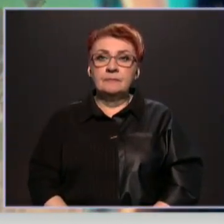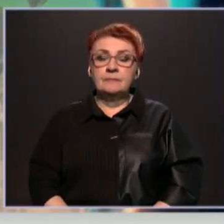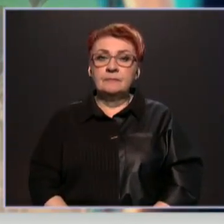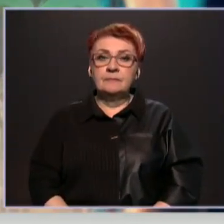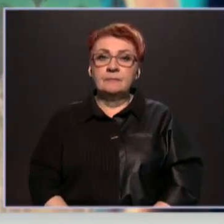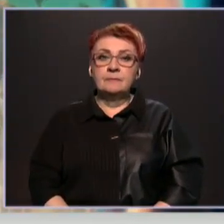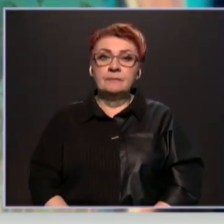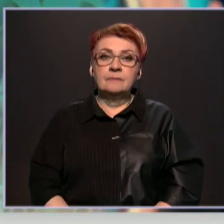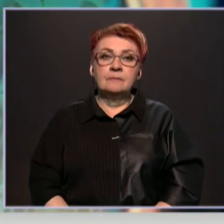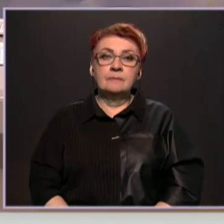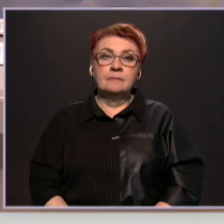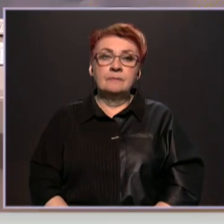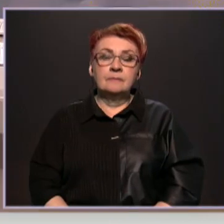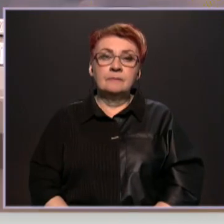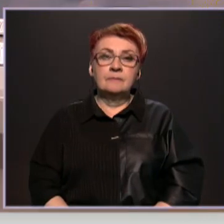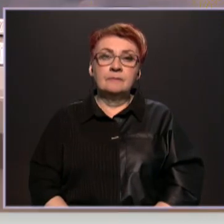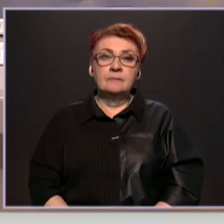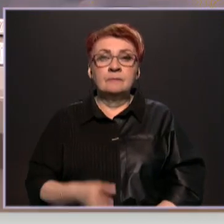смотрите да